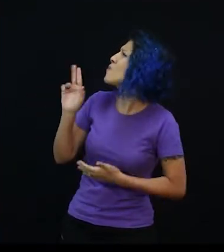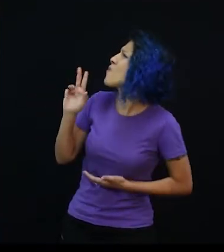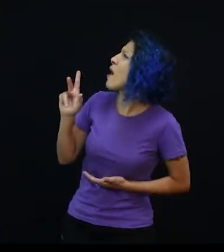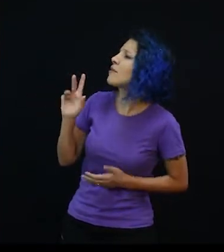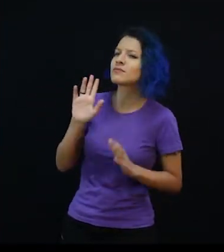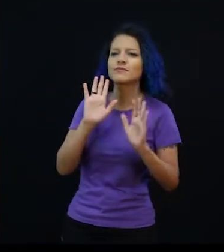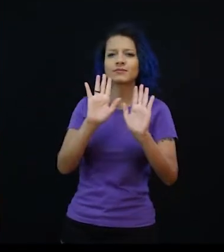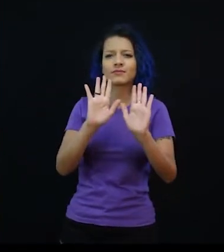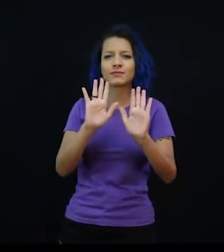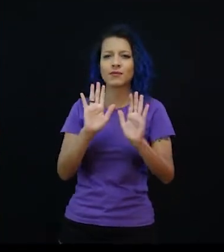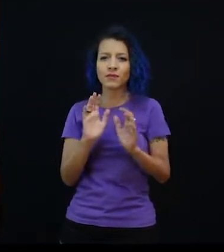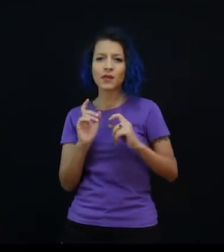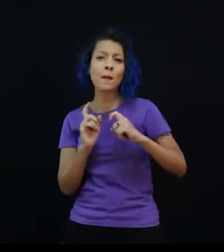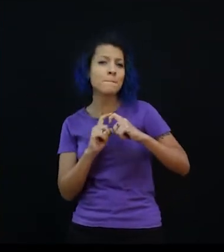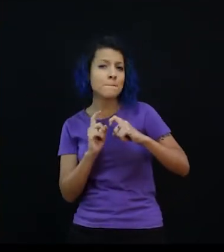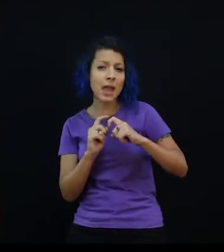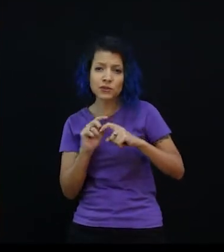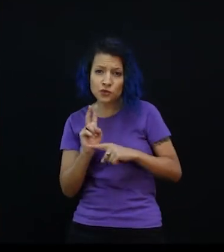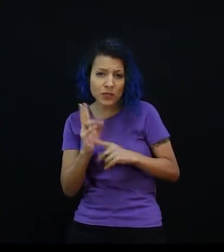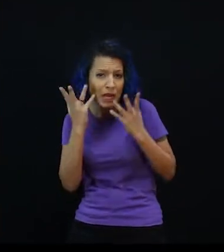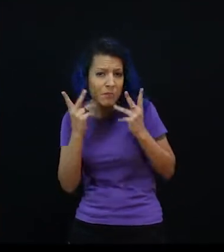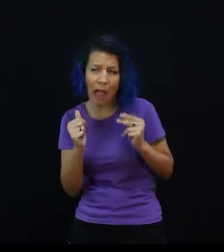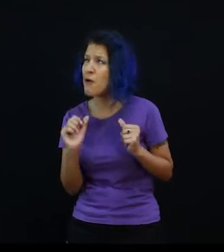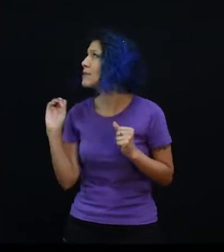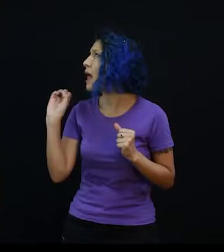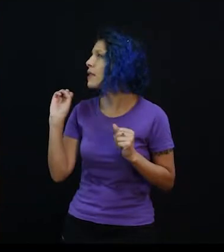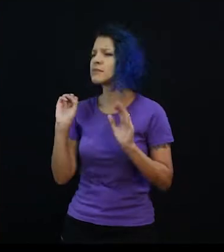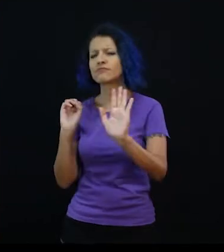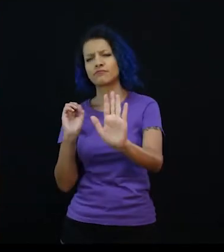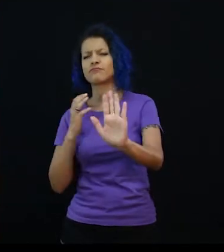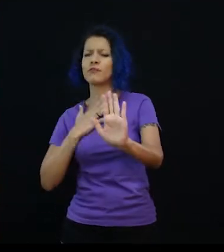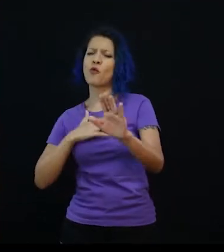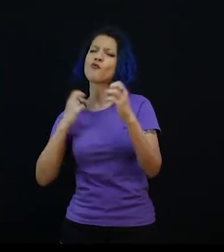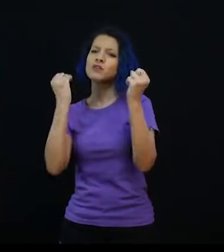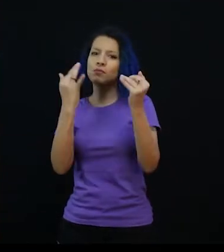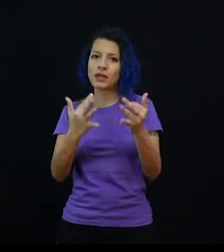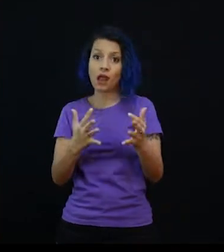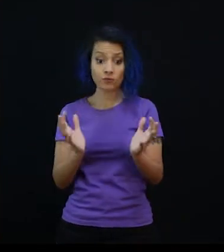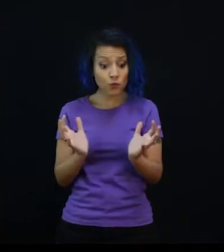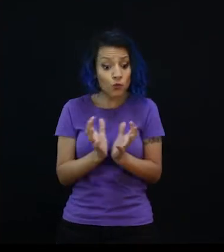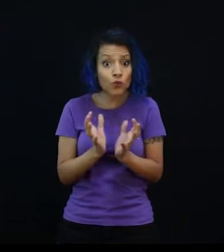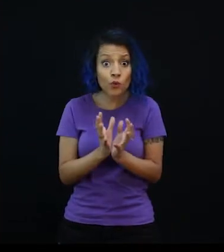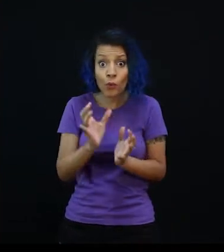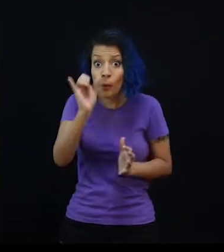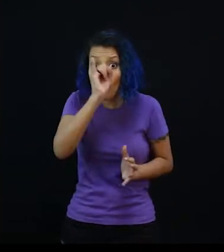Mas eu vou explicar. Porque esta família de porcos, esta porcaria toda é muito musical.